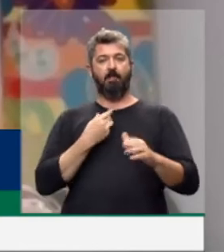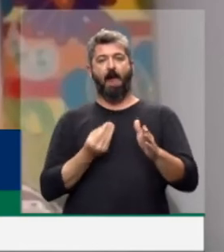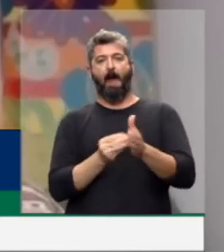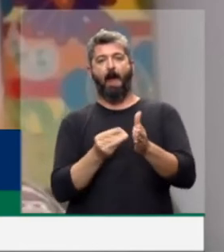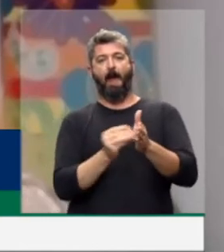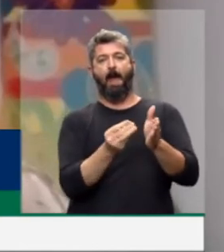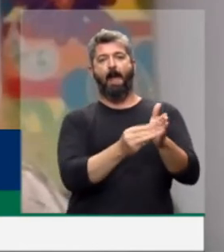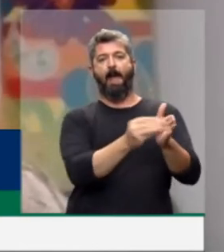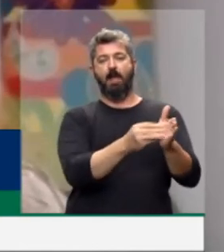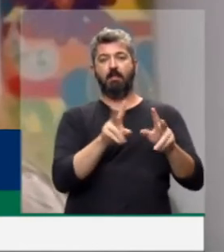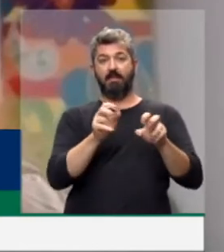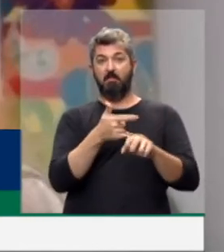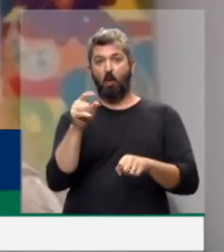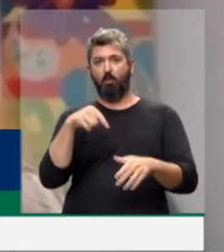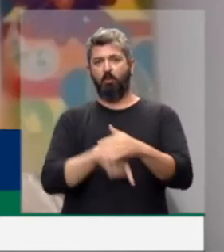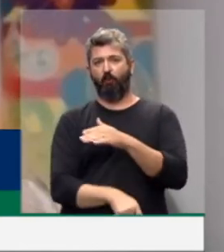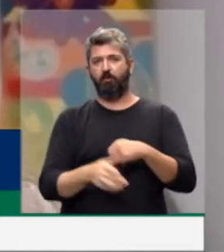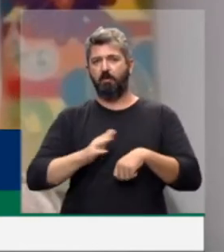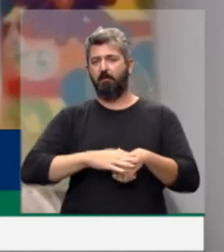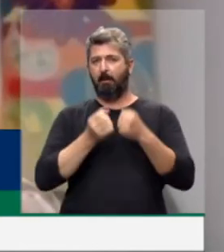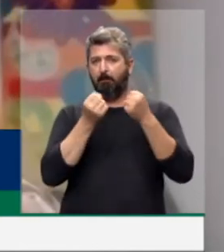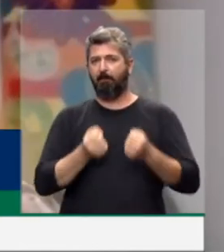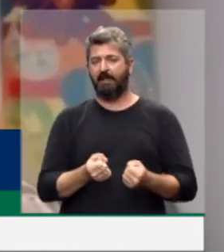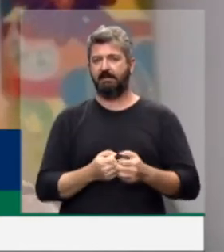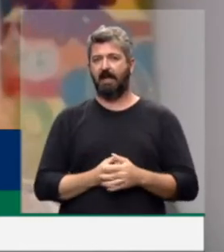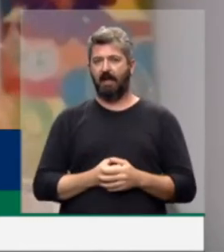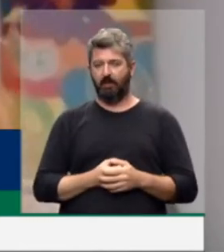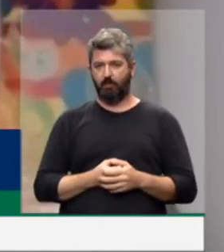AGILIDADE NA VOTAÇÃO É UMA MEDIDA PROVISÓRIA QUE É PARA TRATAR DOS CONSUMIDORES, ELA É APROVEITADA PARA COLOCAR